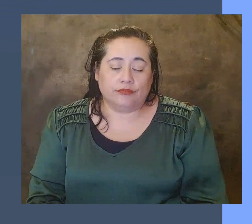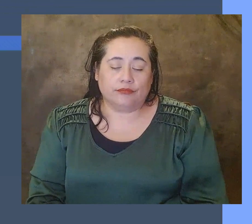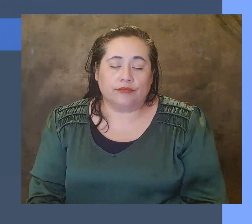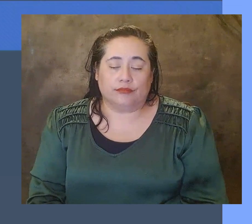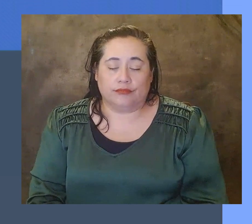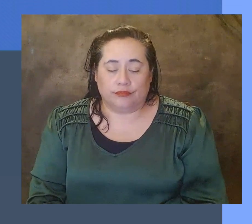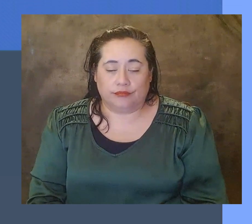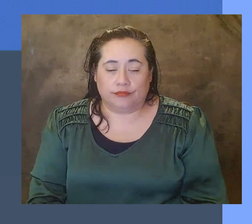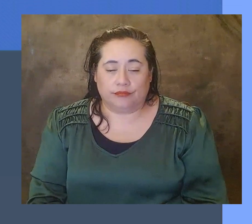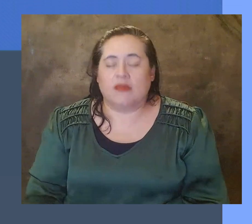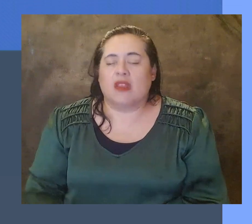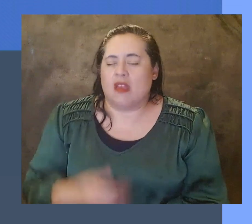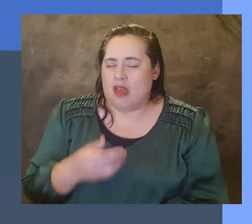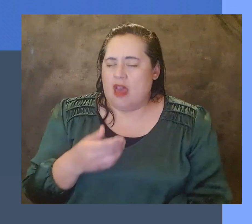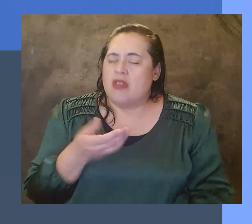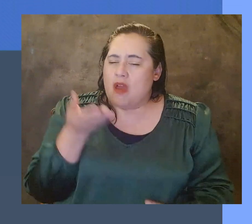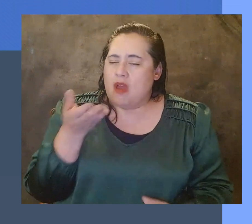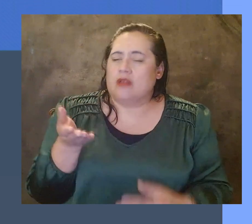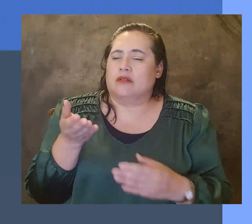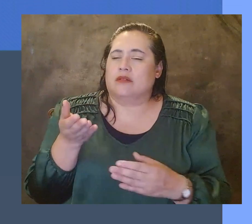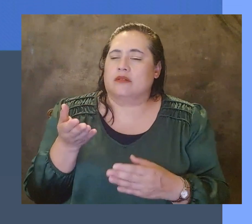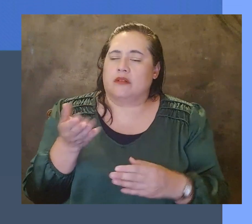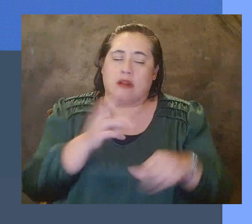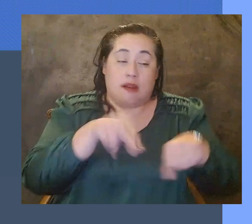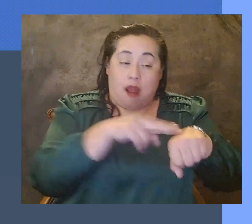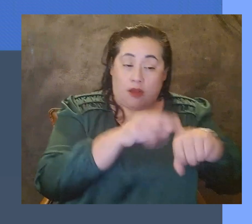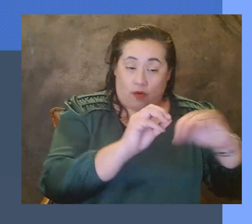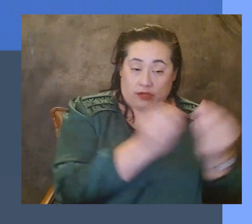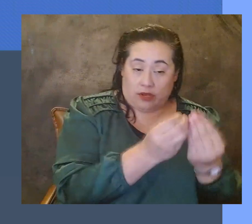Además de ver una organización nacional